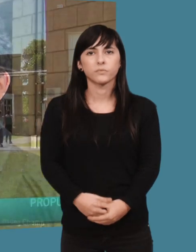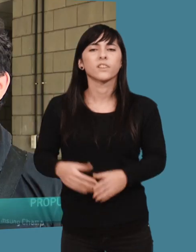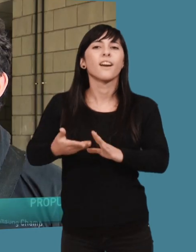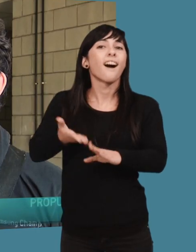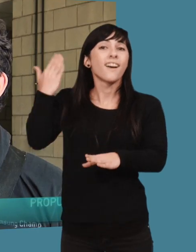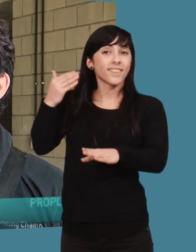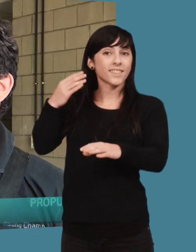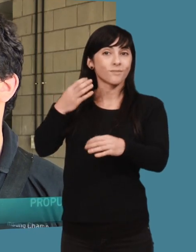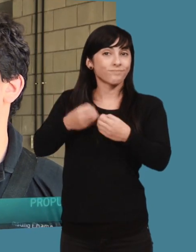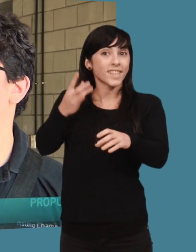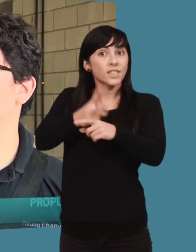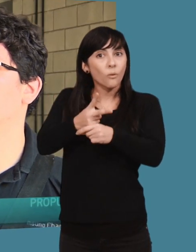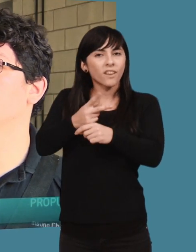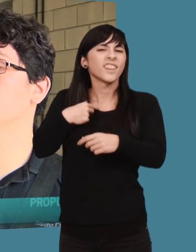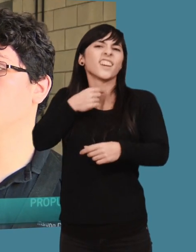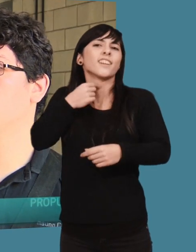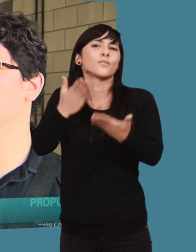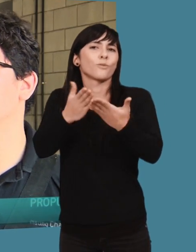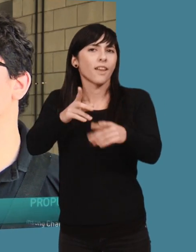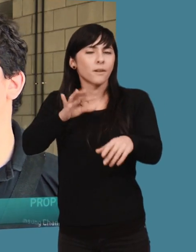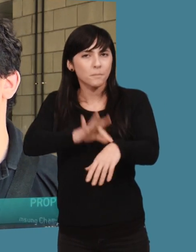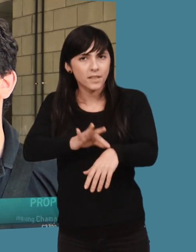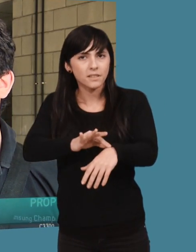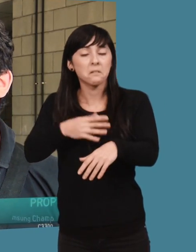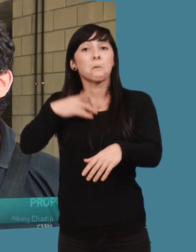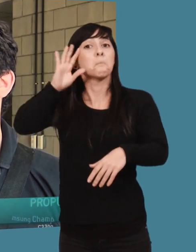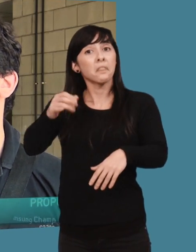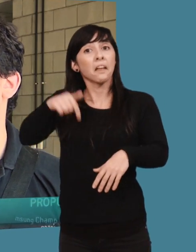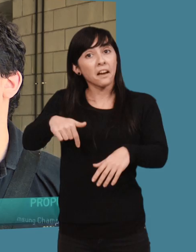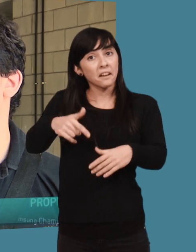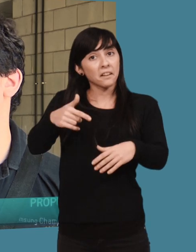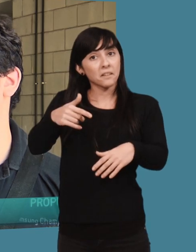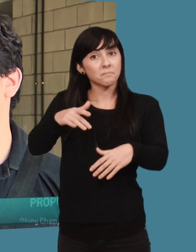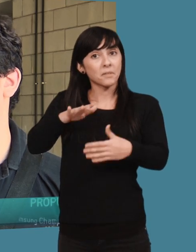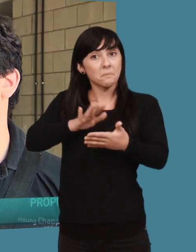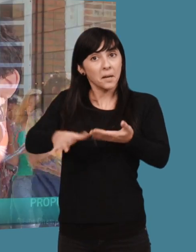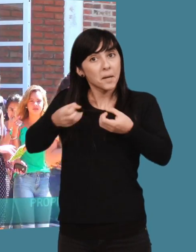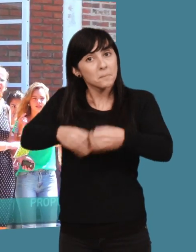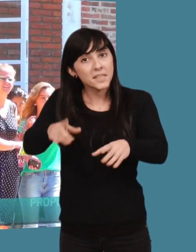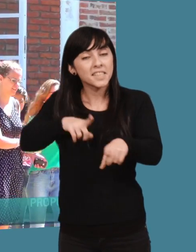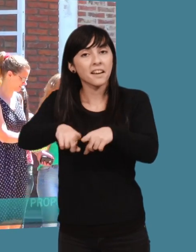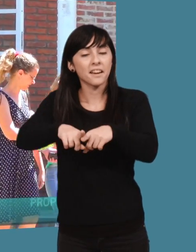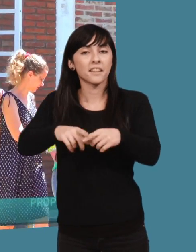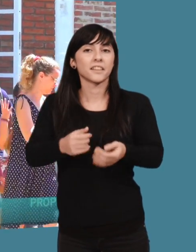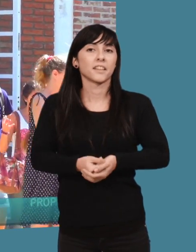Antes de empezar la secundaria quería estudiar Medicina. Y me enteré que acá estaban por empezar la carrera.